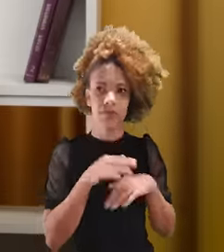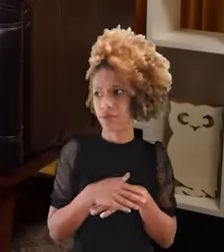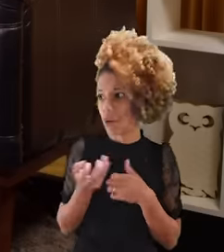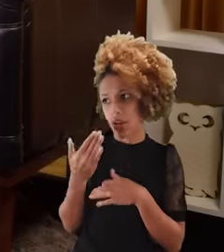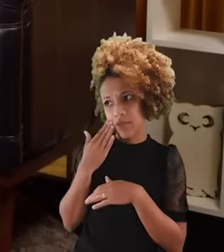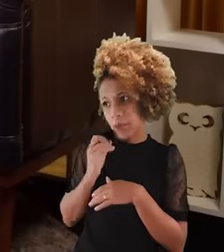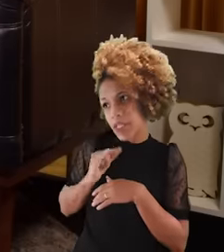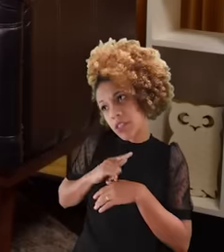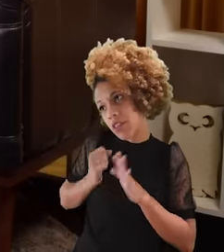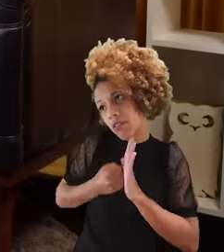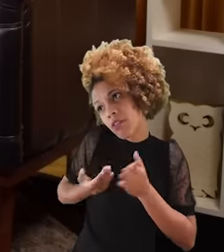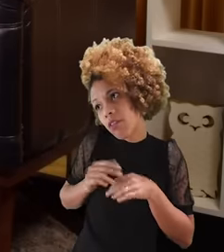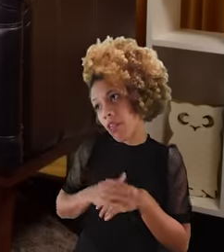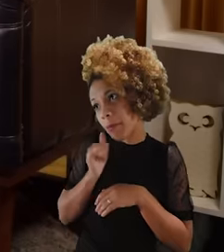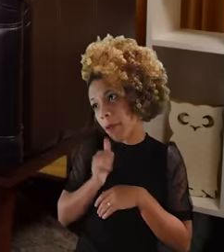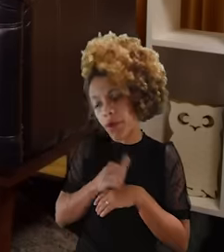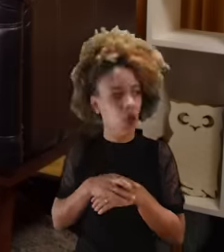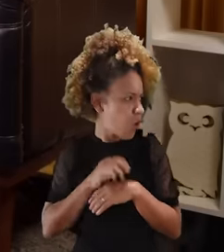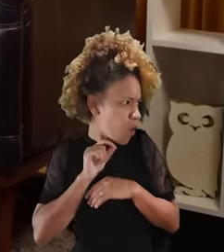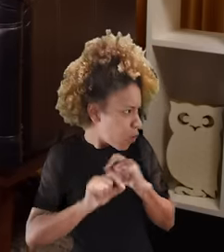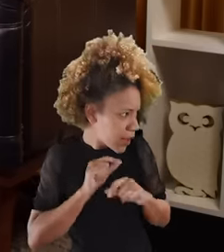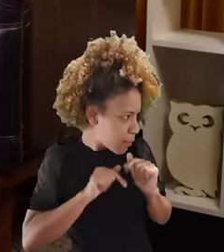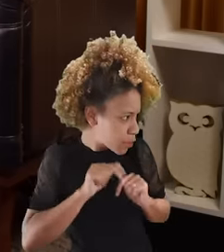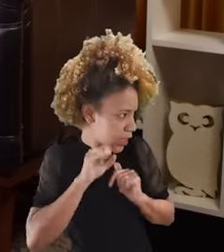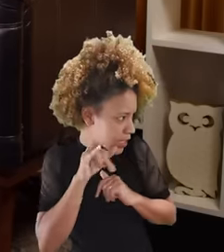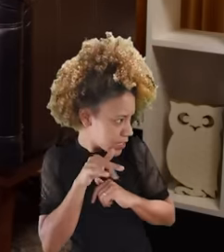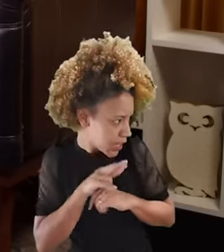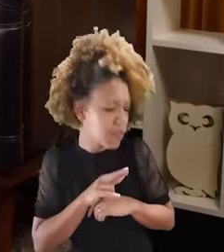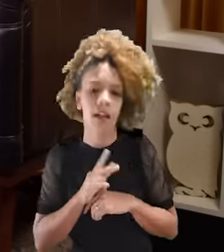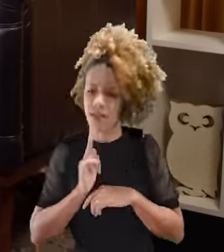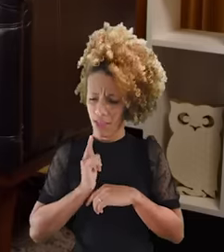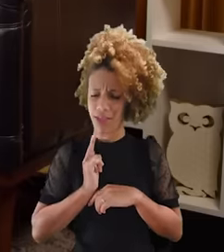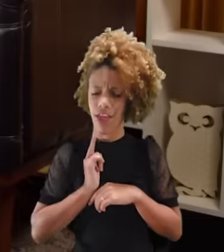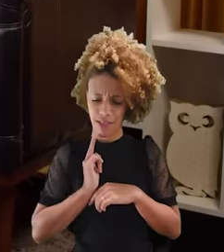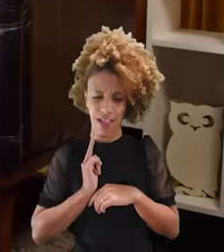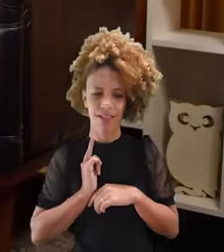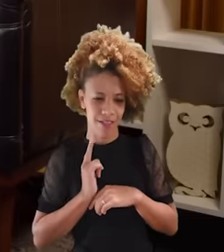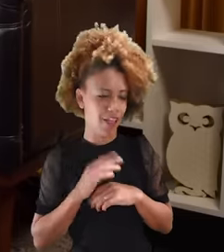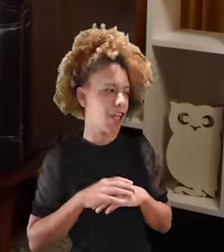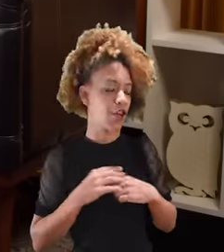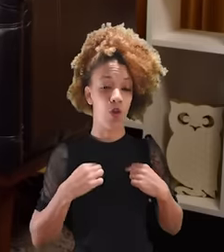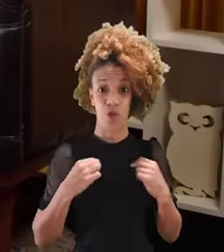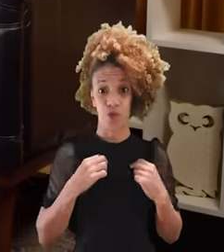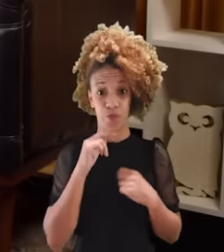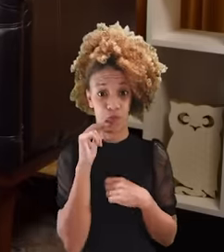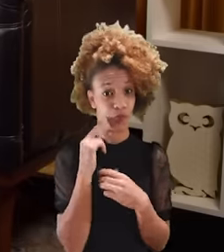se tem pra mulher na verdade tem insider aqui a tshirt insider minha querida para você fazer seus